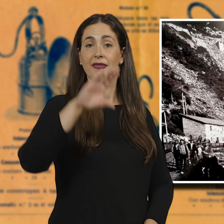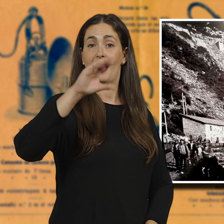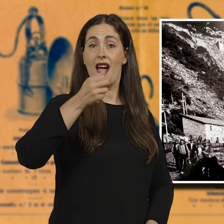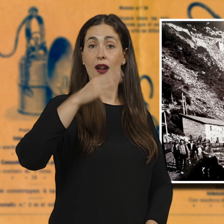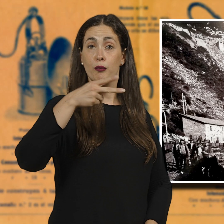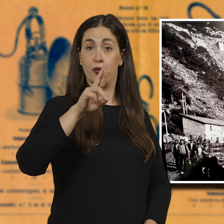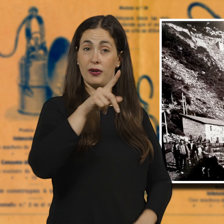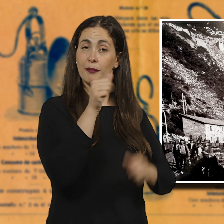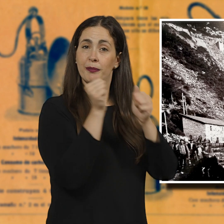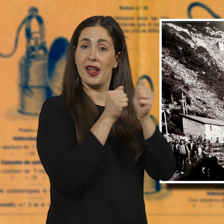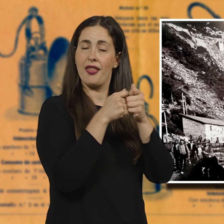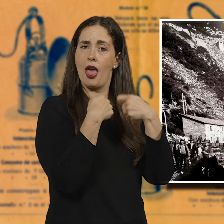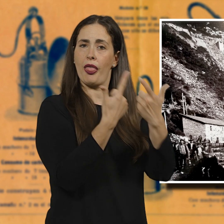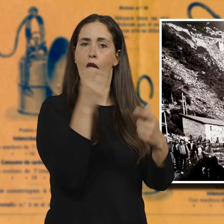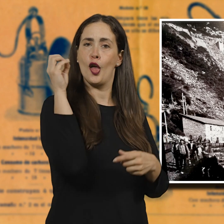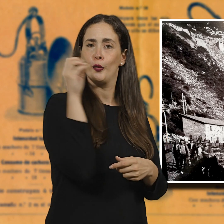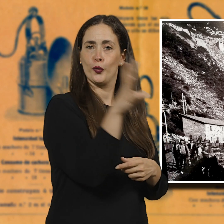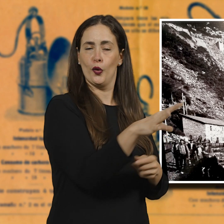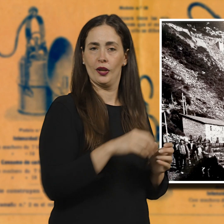EL CARBUR, LA PEDRA QUE FA LLUM